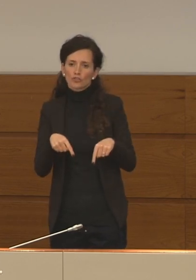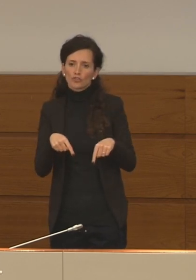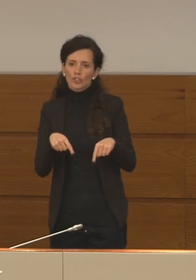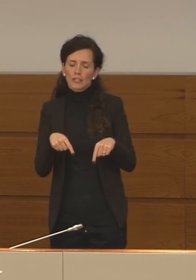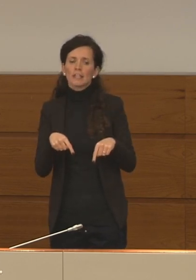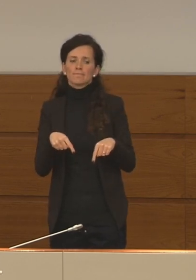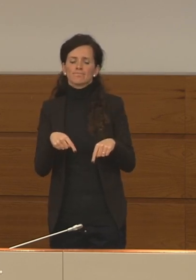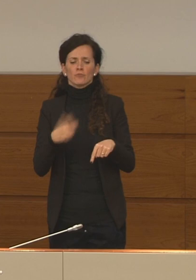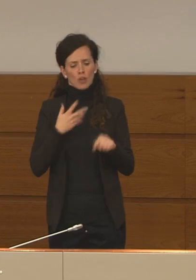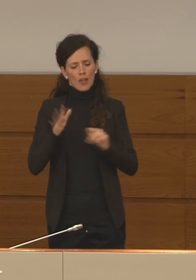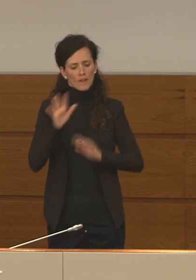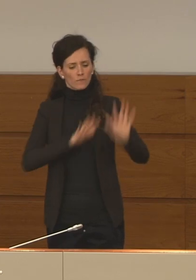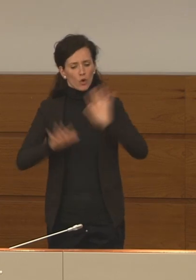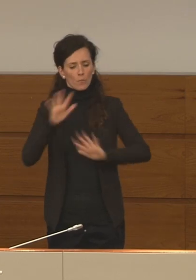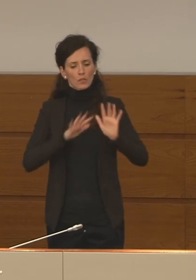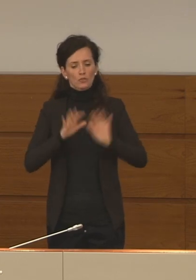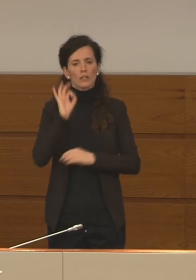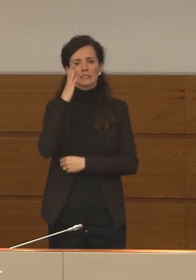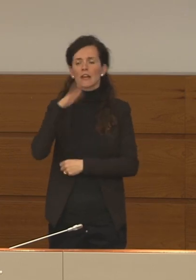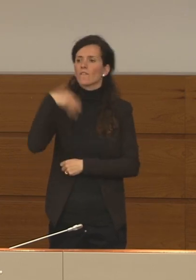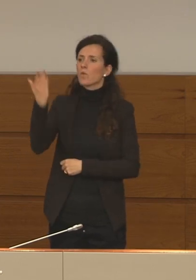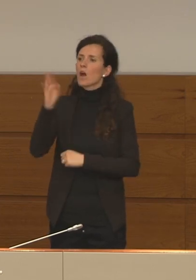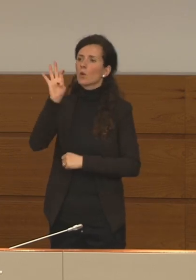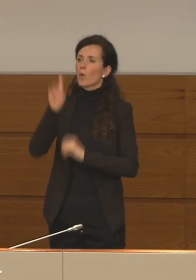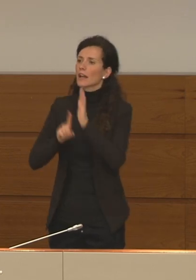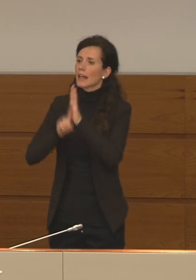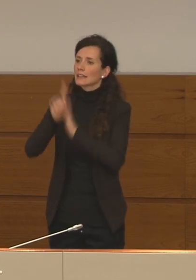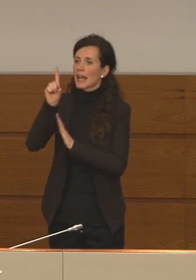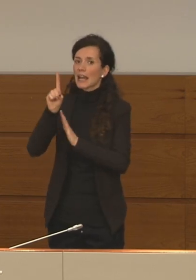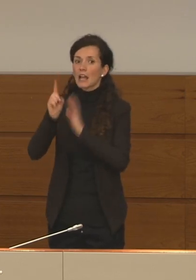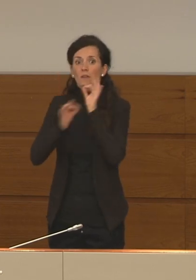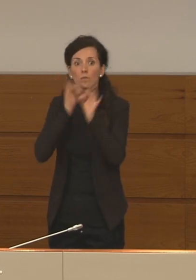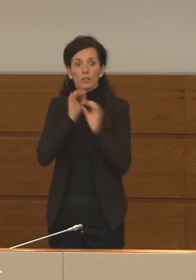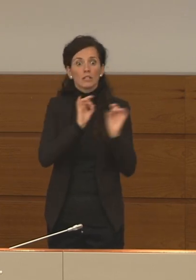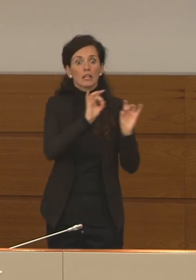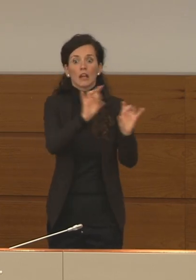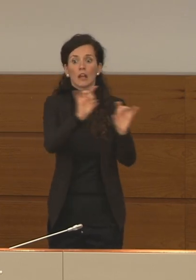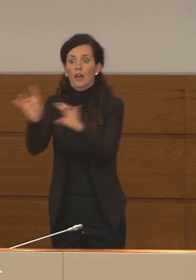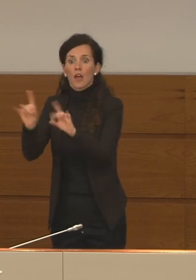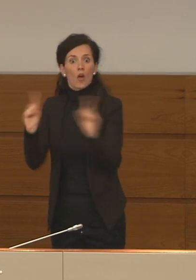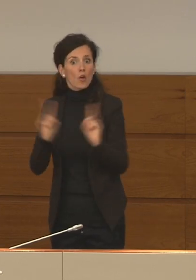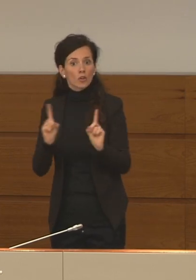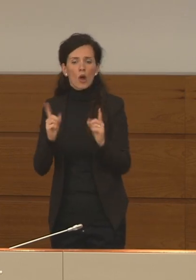se ci sono 40° non si trasmette, questo è il dato su cui noi